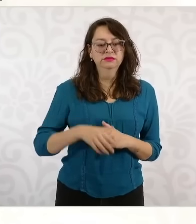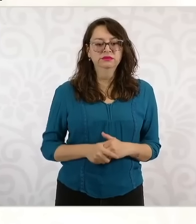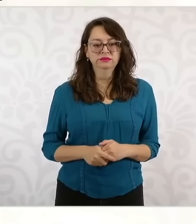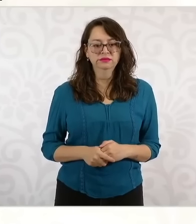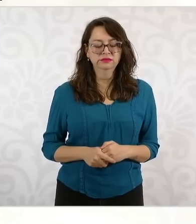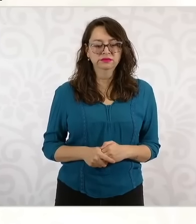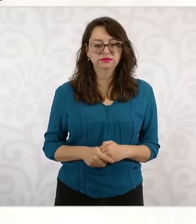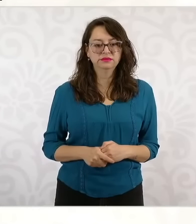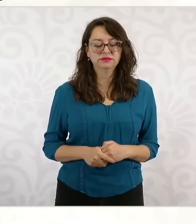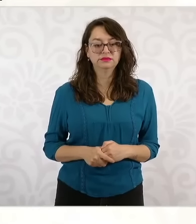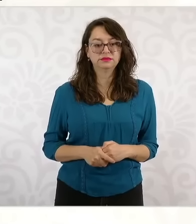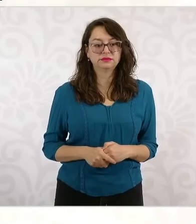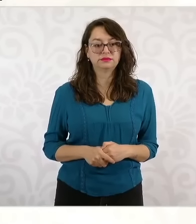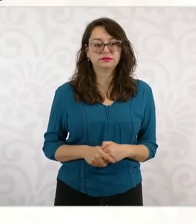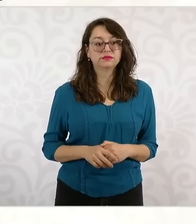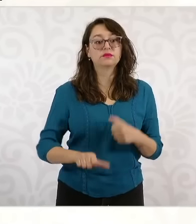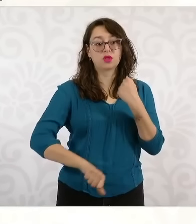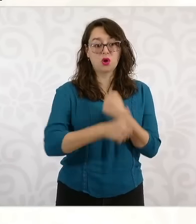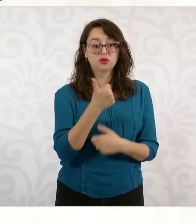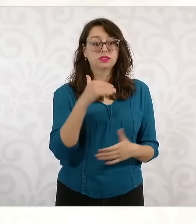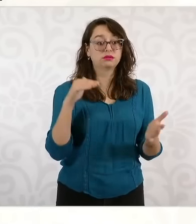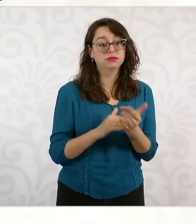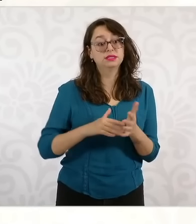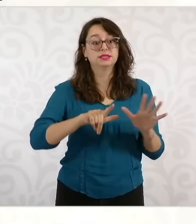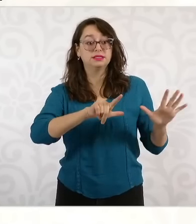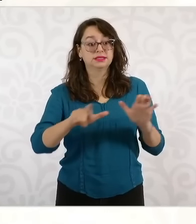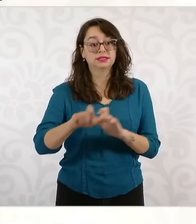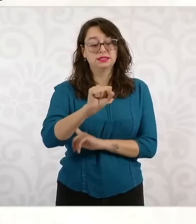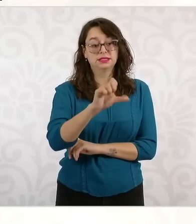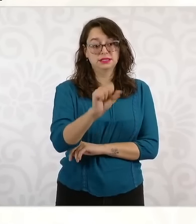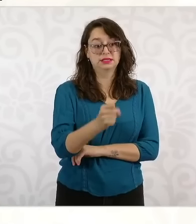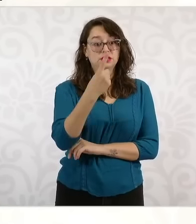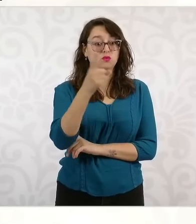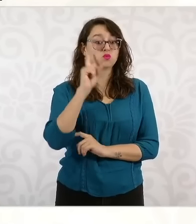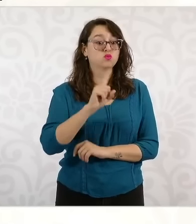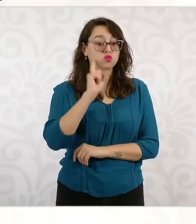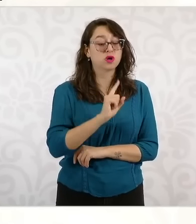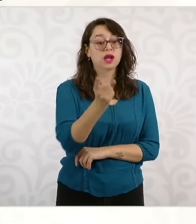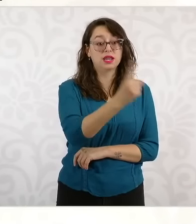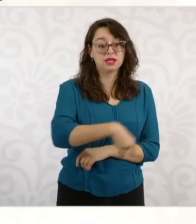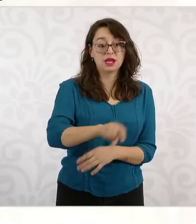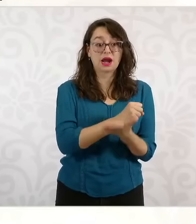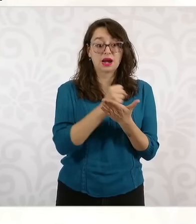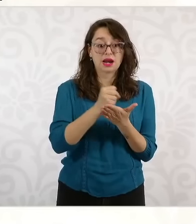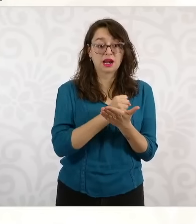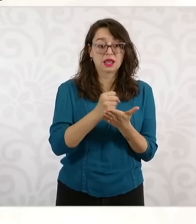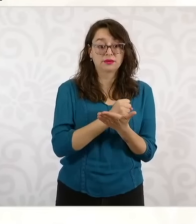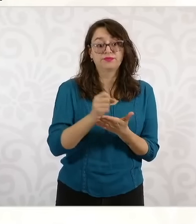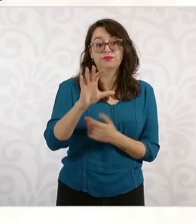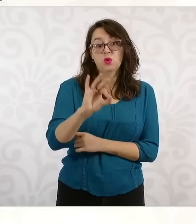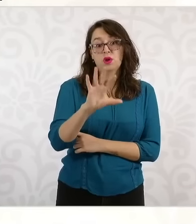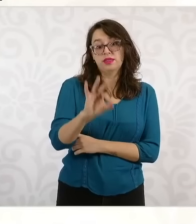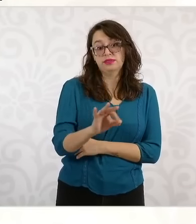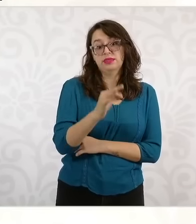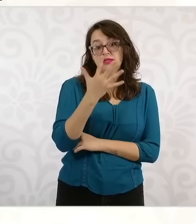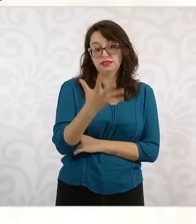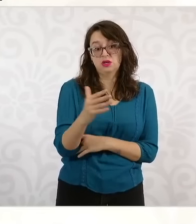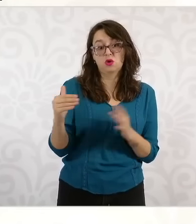a 11,761 mujeres que tienen un crédito menor a 45,000, que son equivalentes al día de hoy,